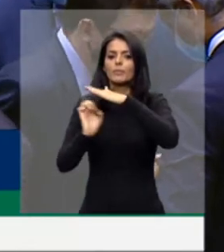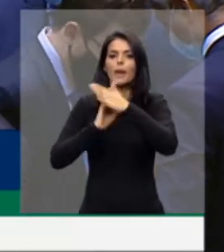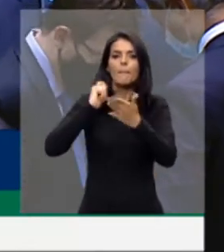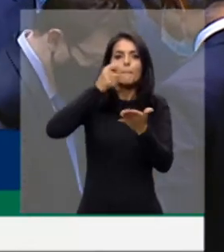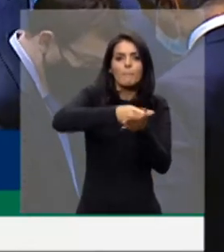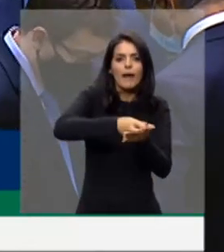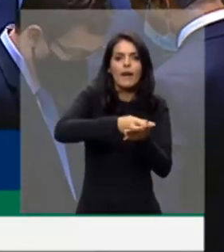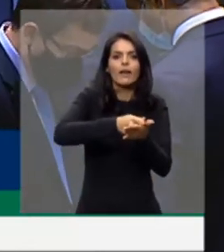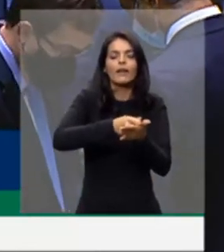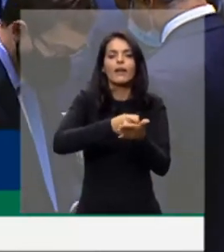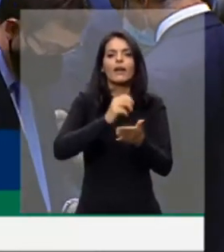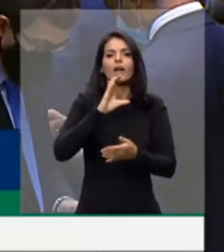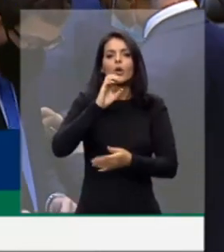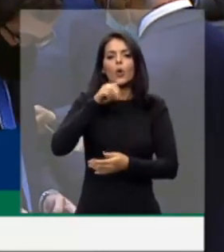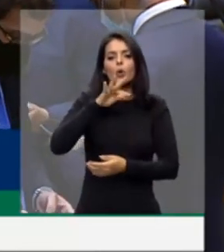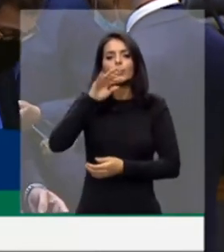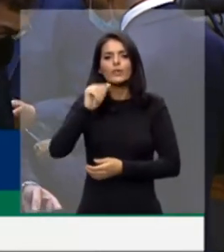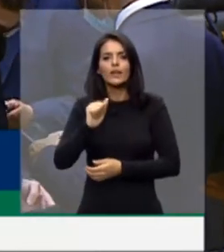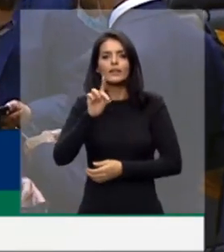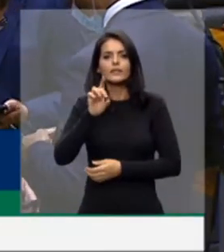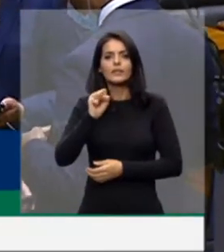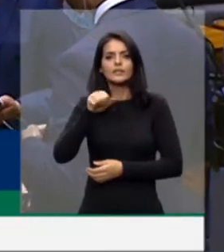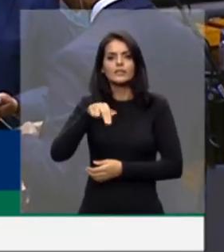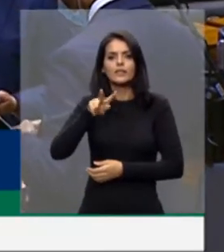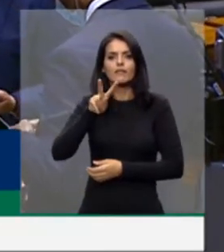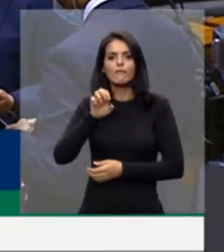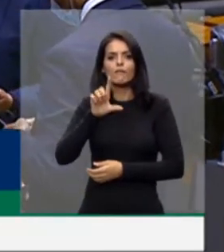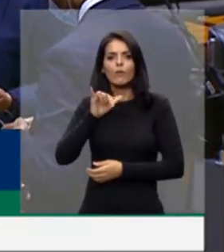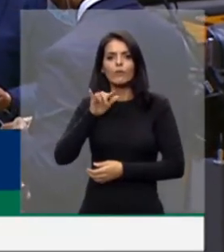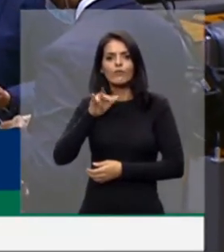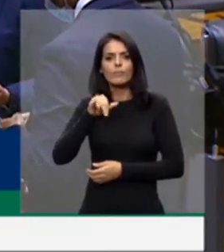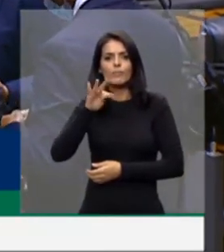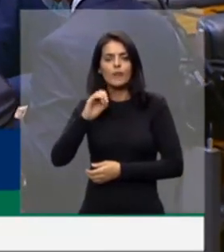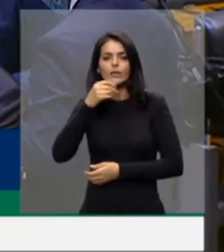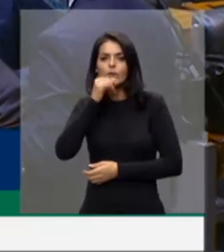PONTOS PRINCIPAIS É QUE HOJE EXISTE UMA CONTA, QUE É PAGA